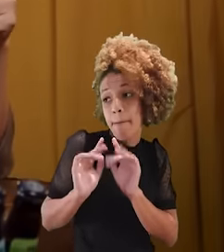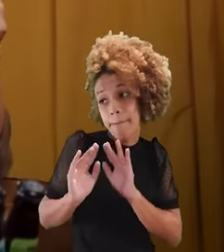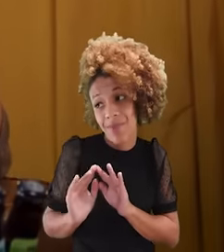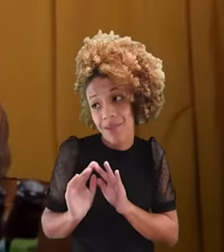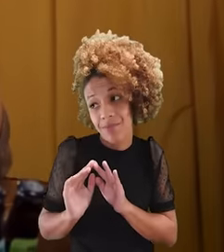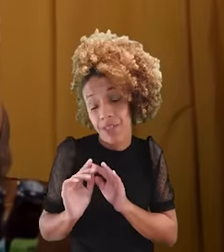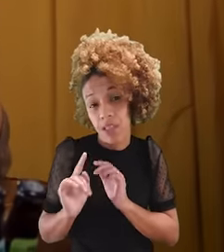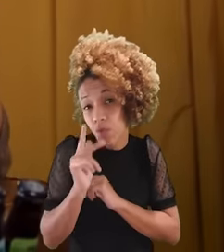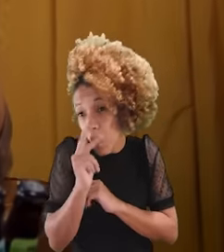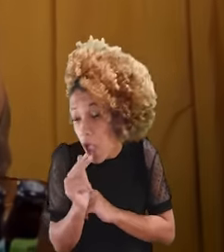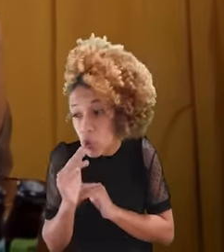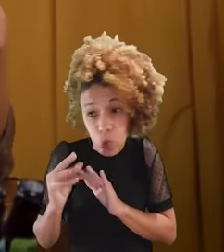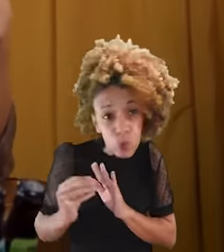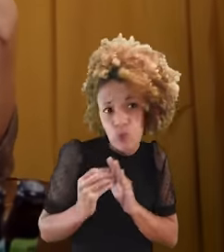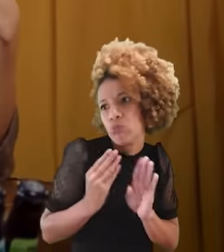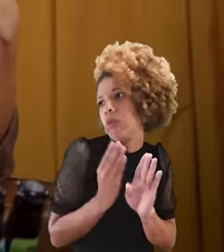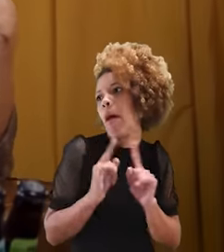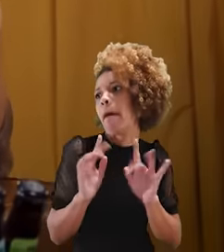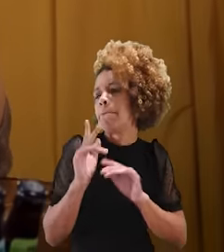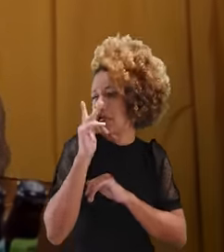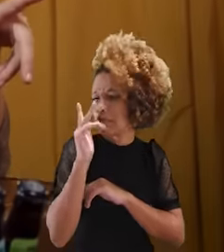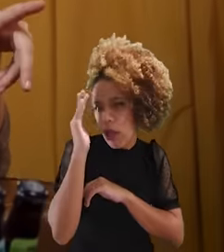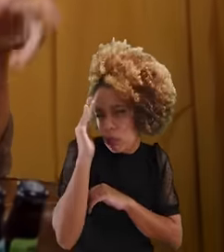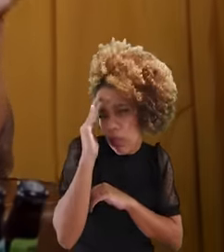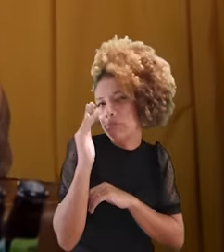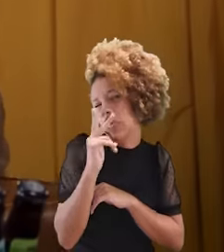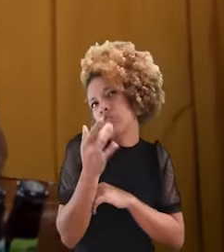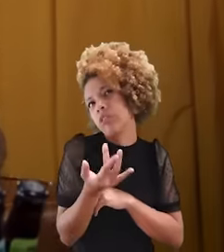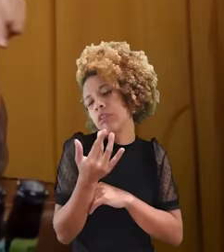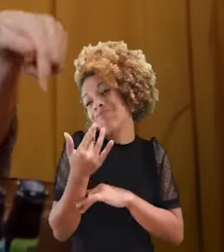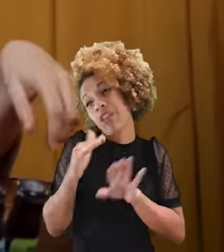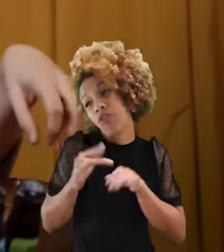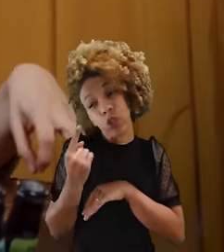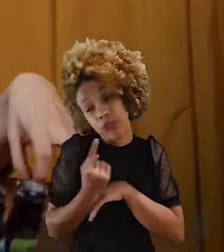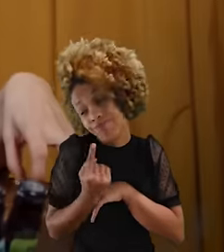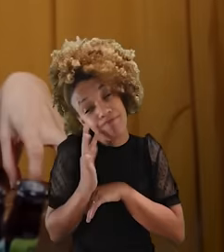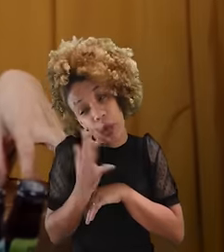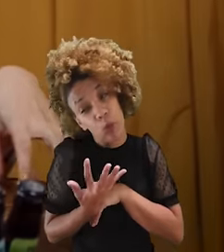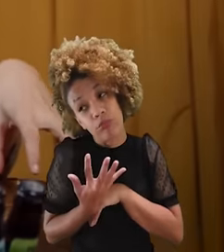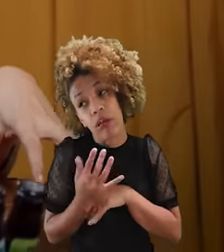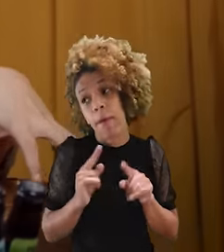não acho que o problema é do outro eu sei que eu talvez sozinha não resolve Então estou em busca de